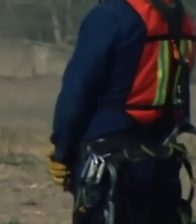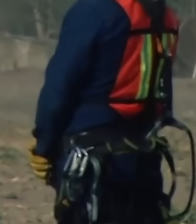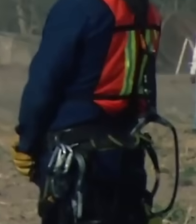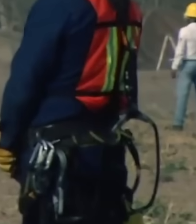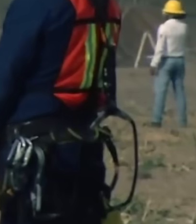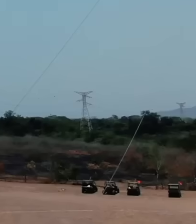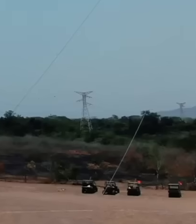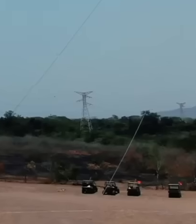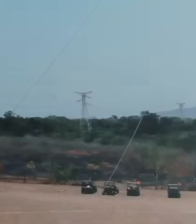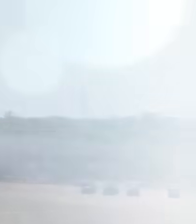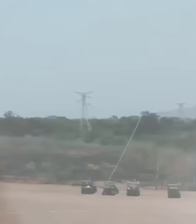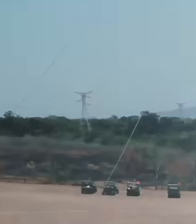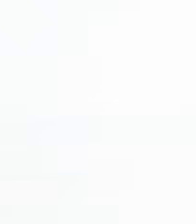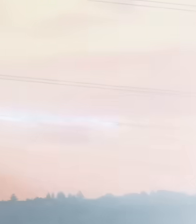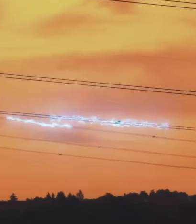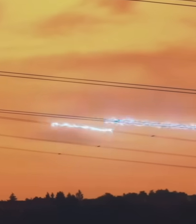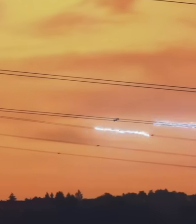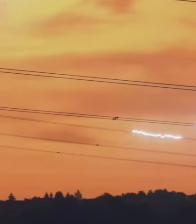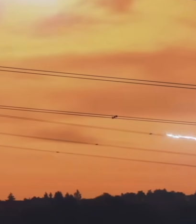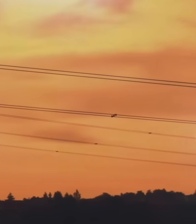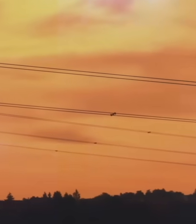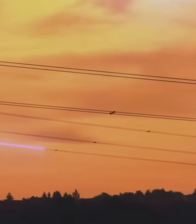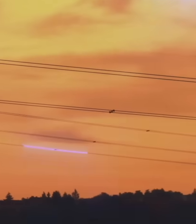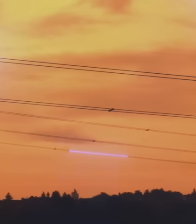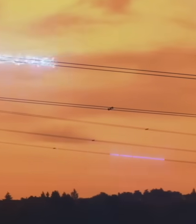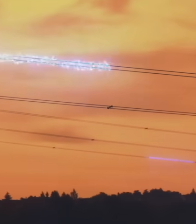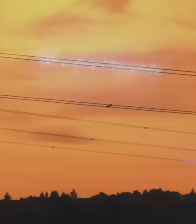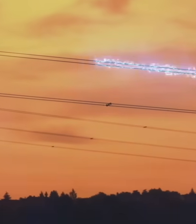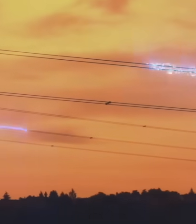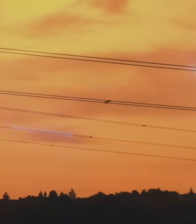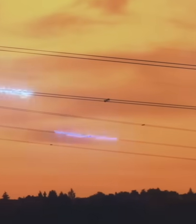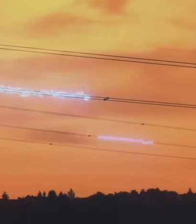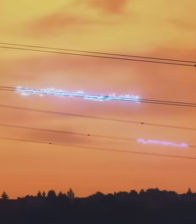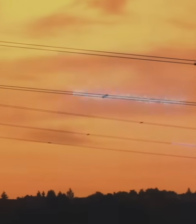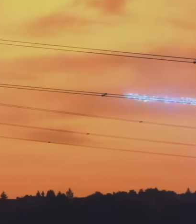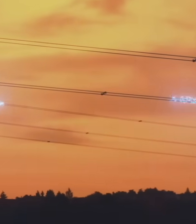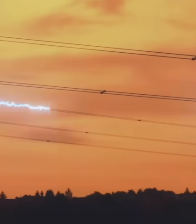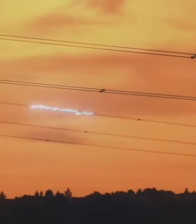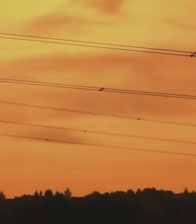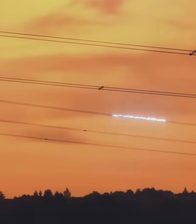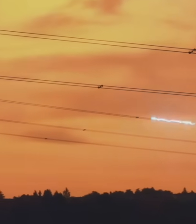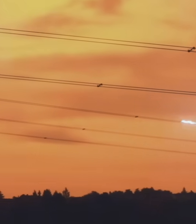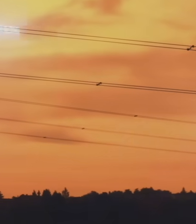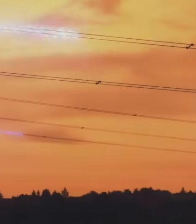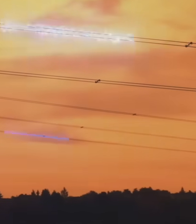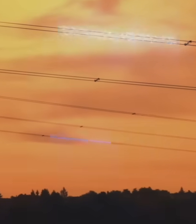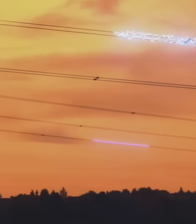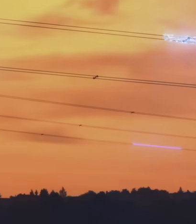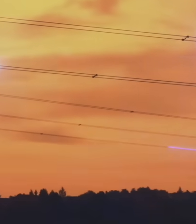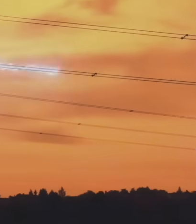busca garantizar un suministro eléctrico suficiente, sustentable, confiable y asequible.